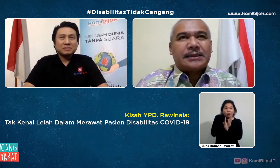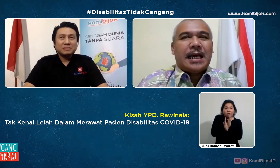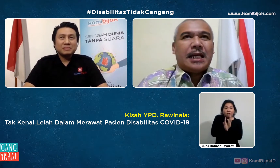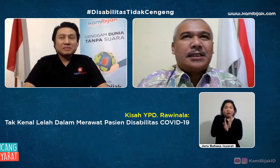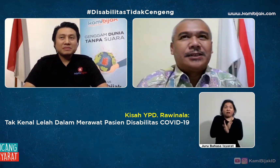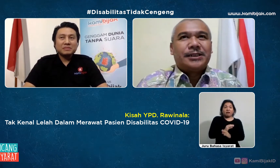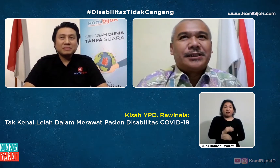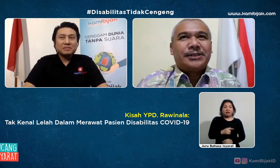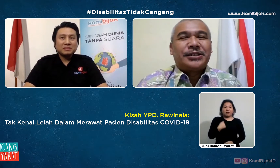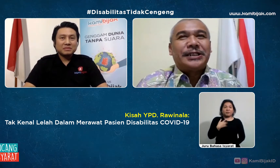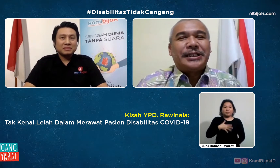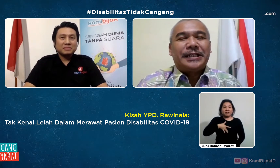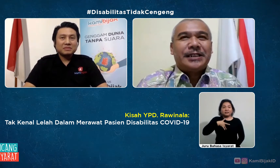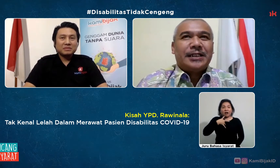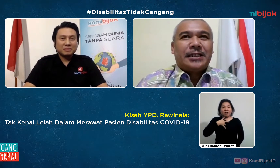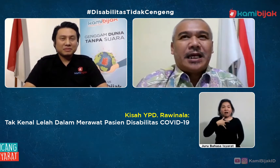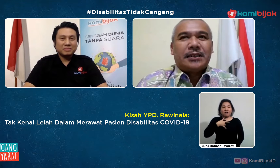Kami merasa sendiri.